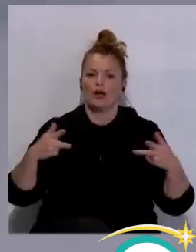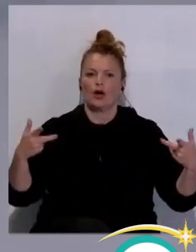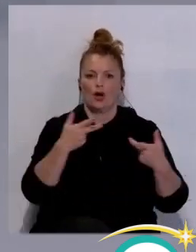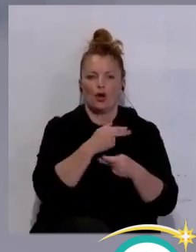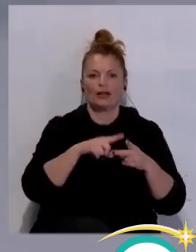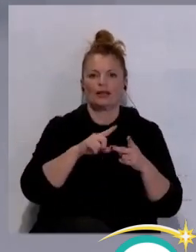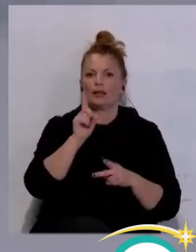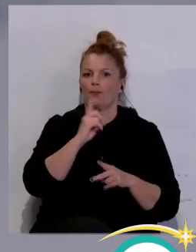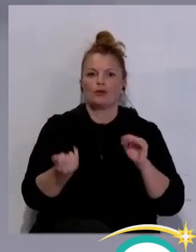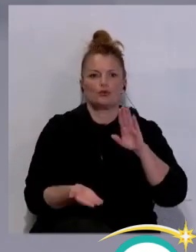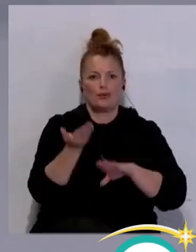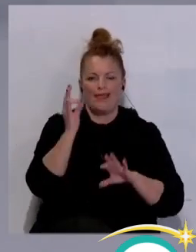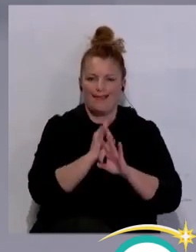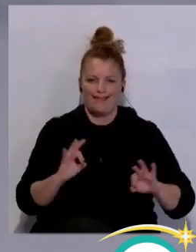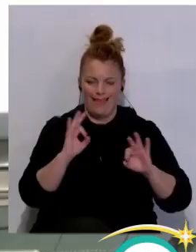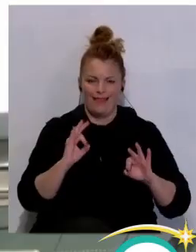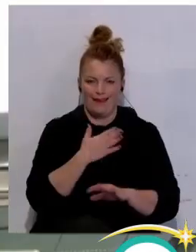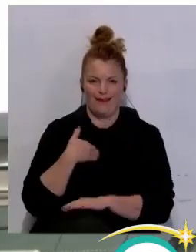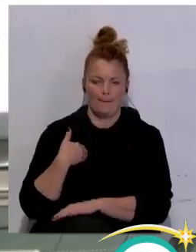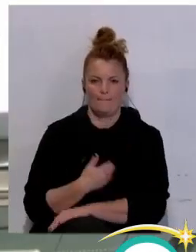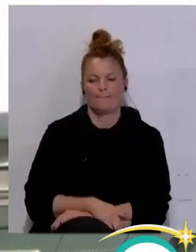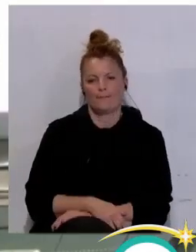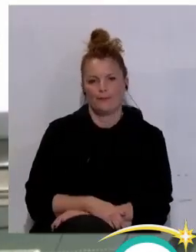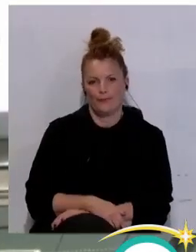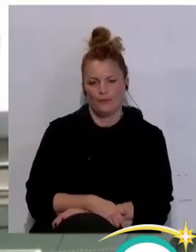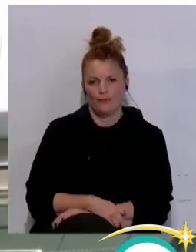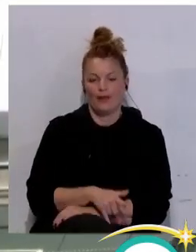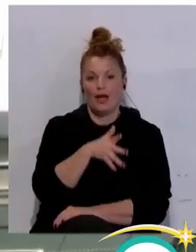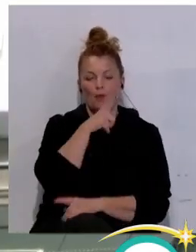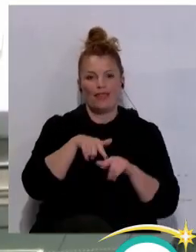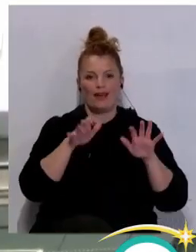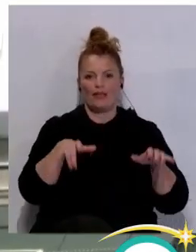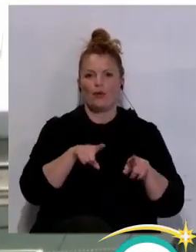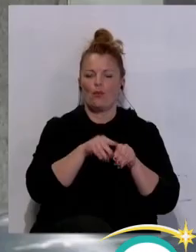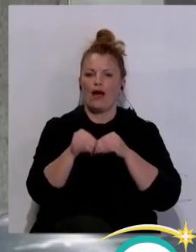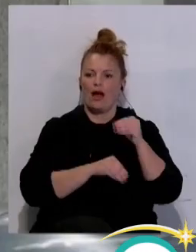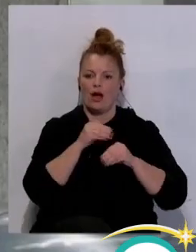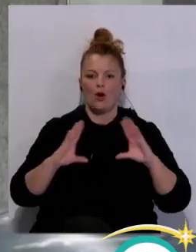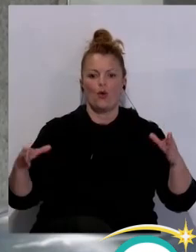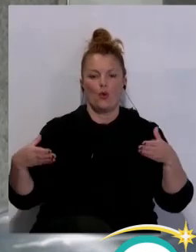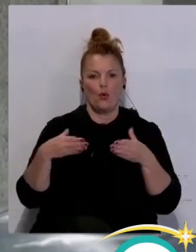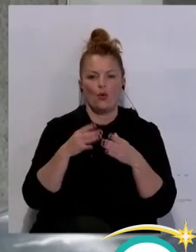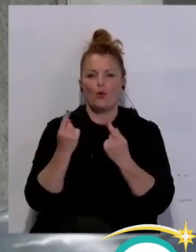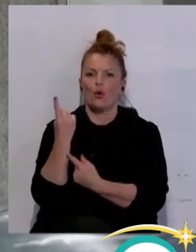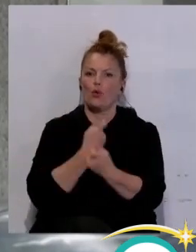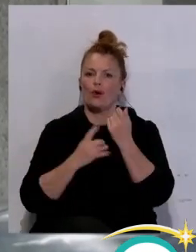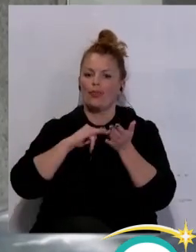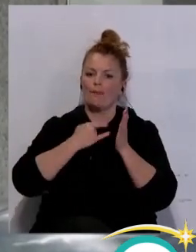la subida de la tasa aguas de Cadiz ha convocado al grupo de consulta del plan de sequía en una